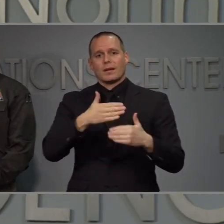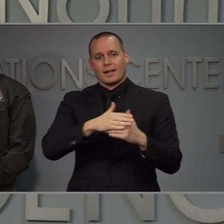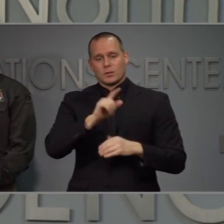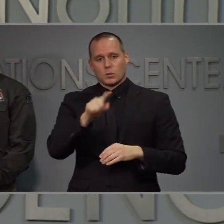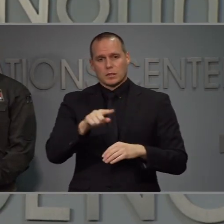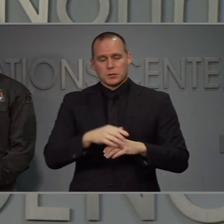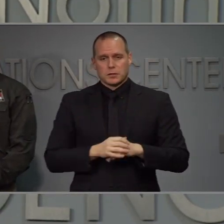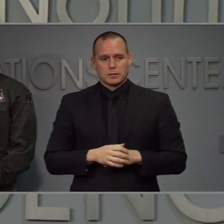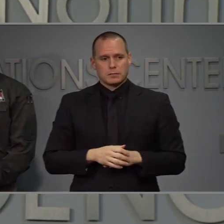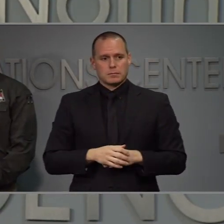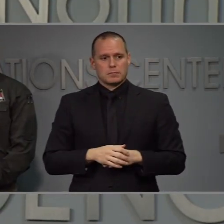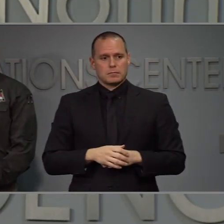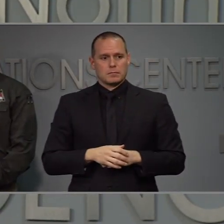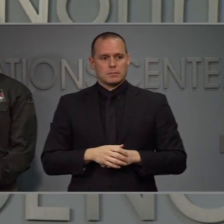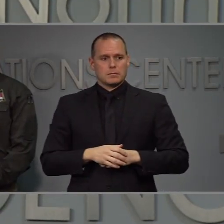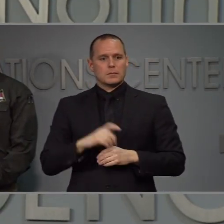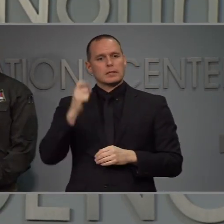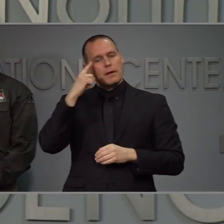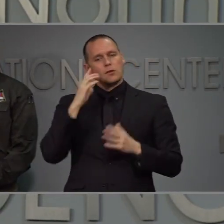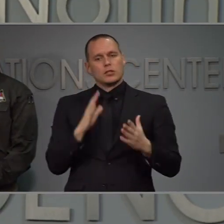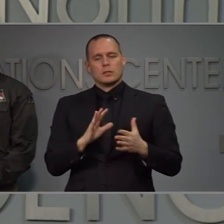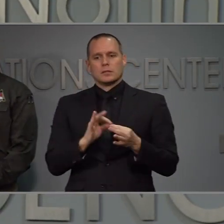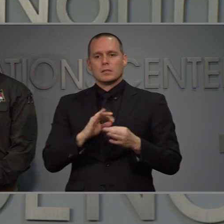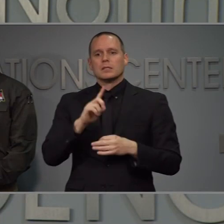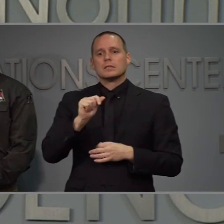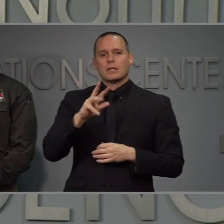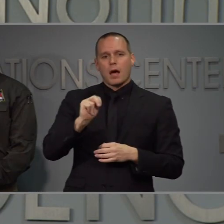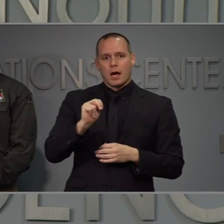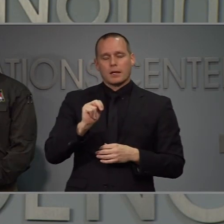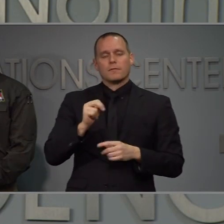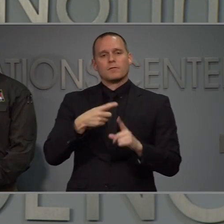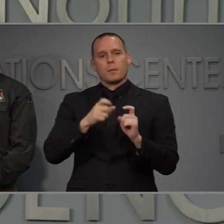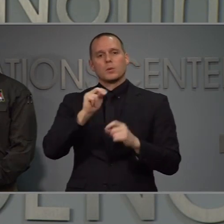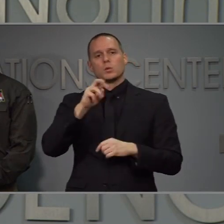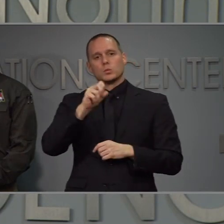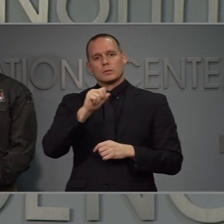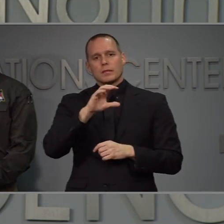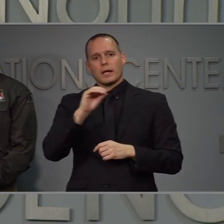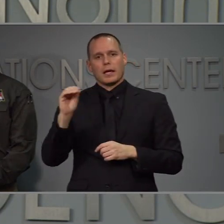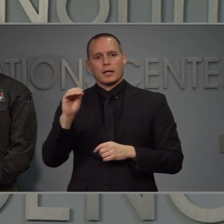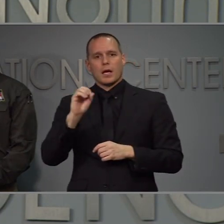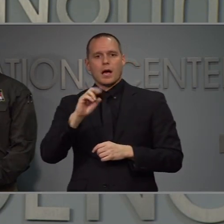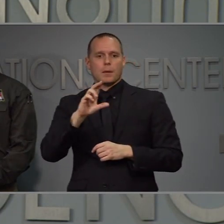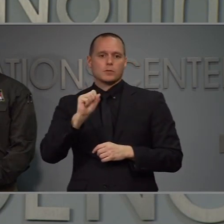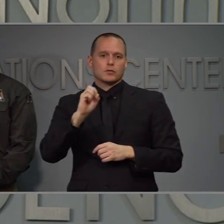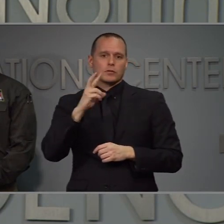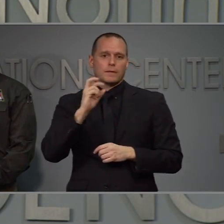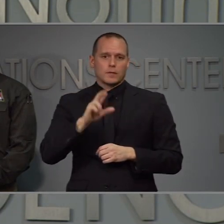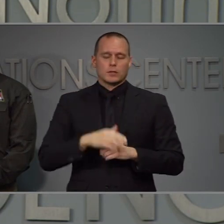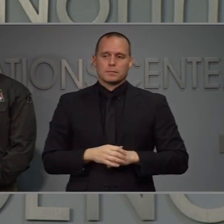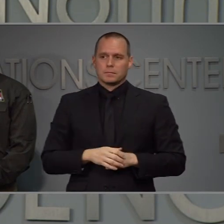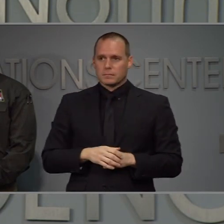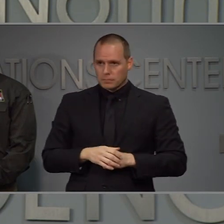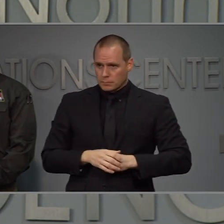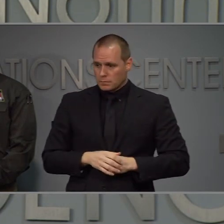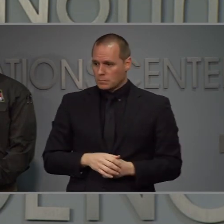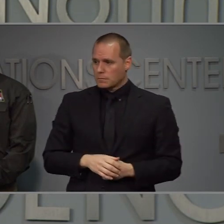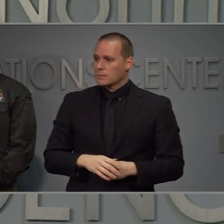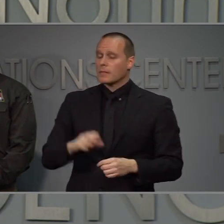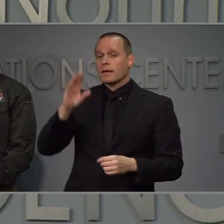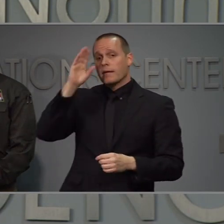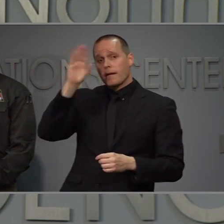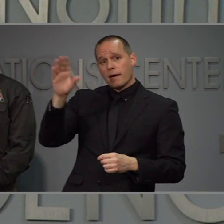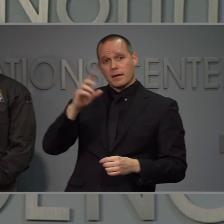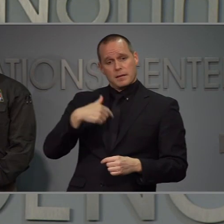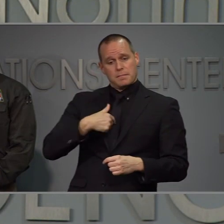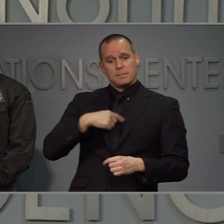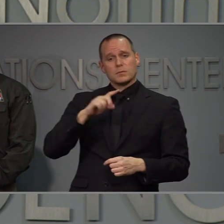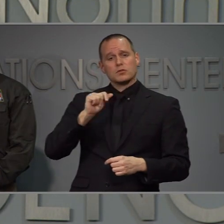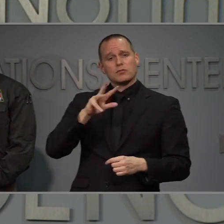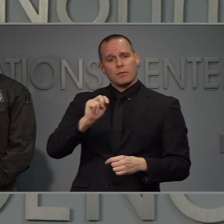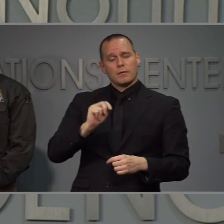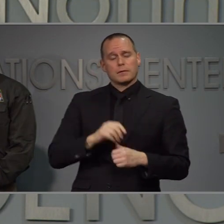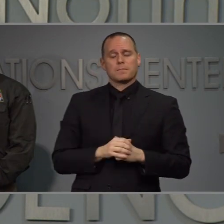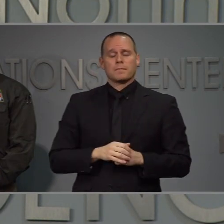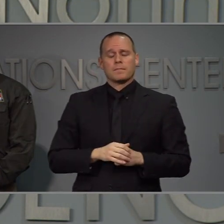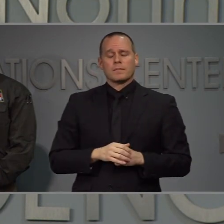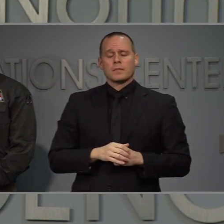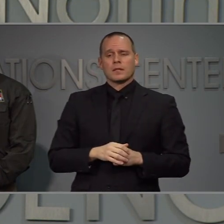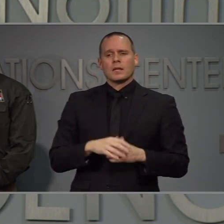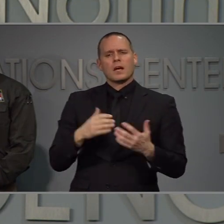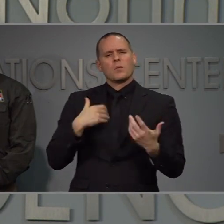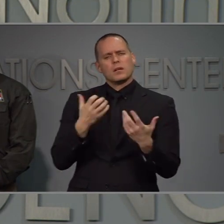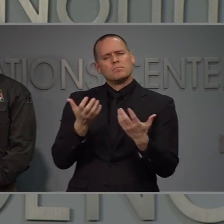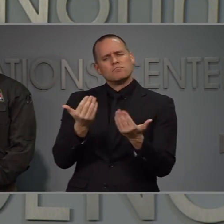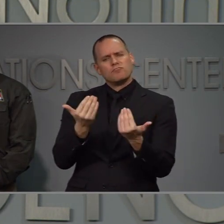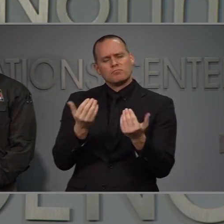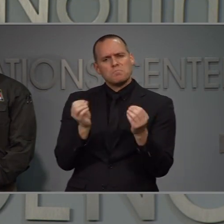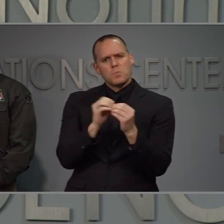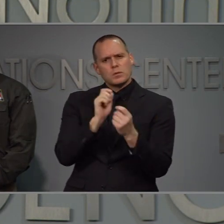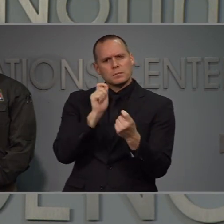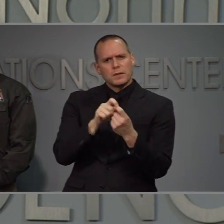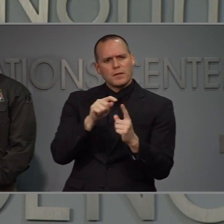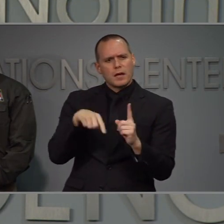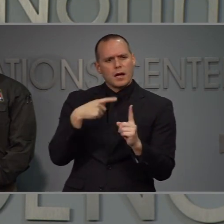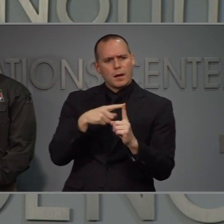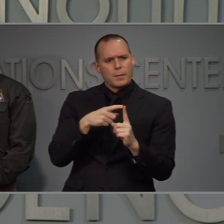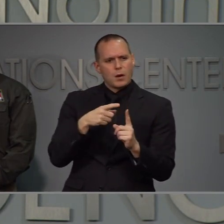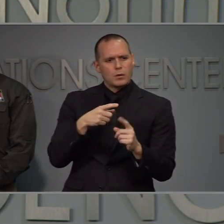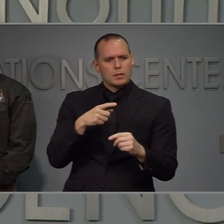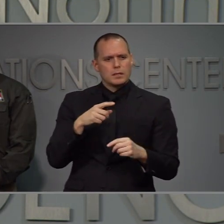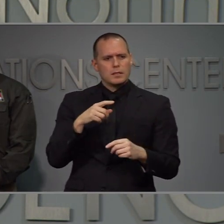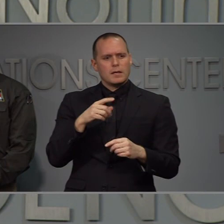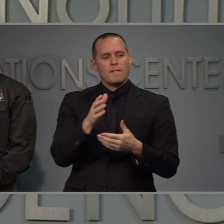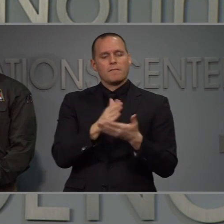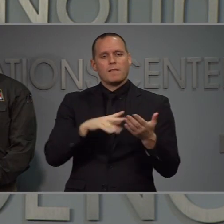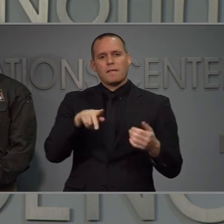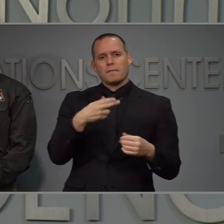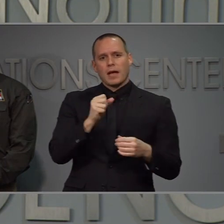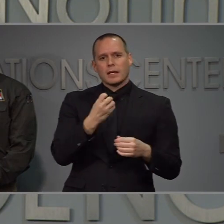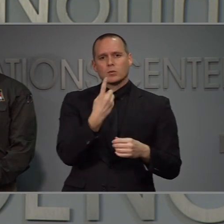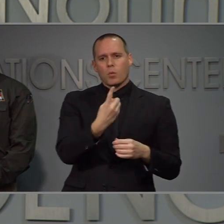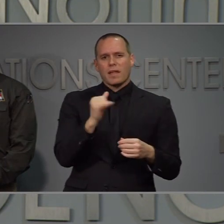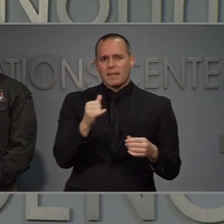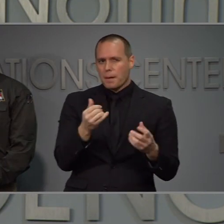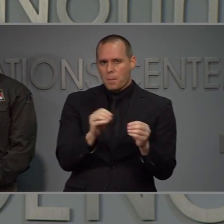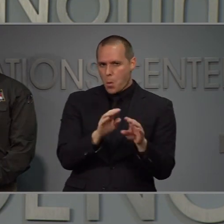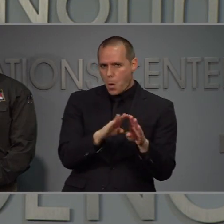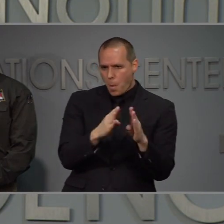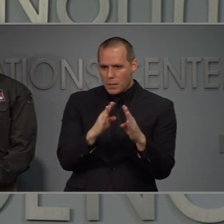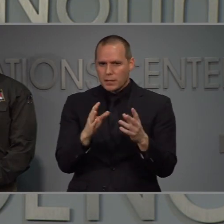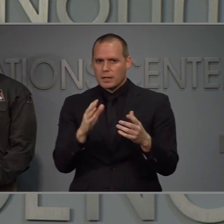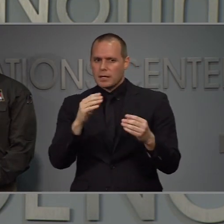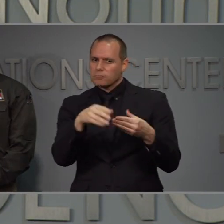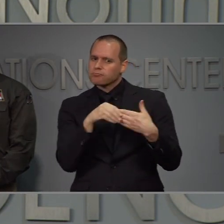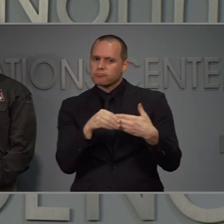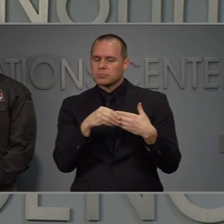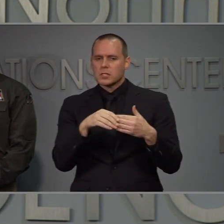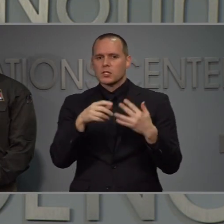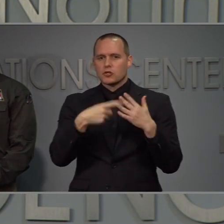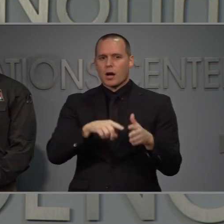Muchas gracias la siguiente pregunta.